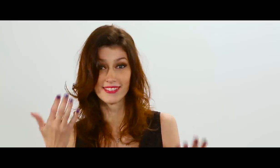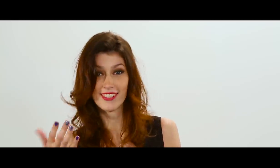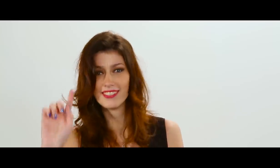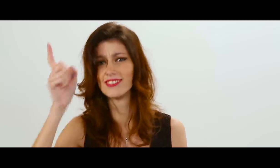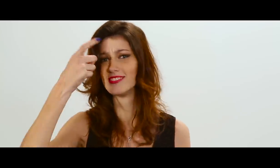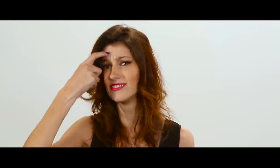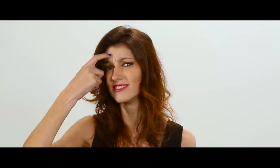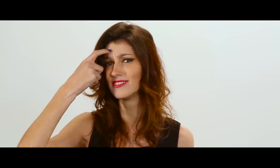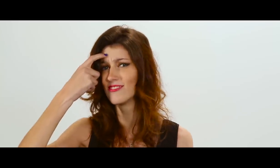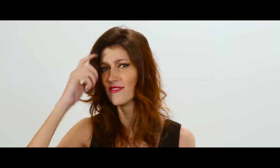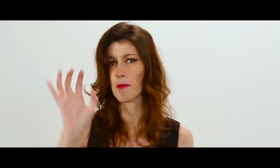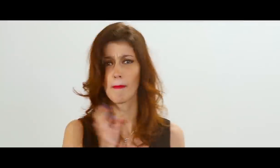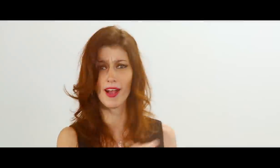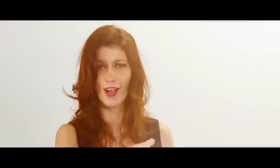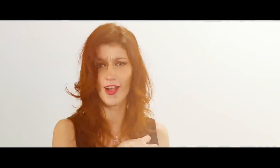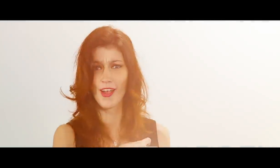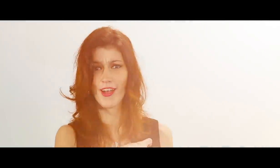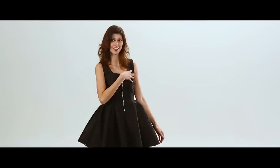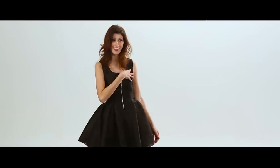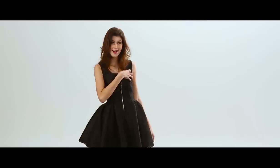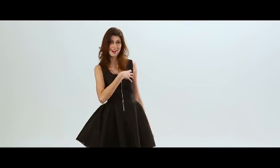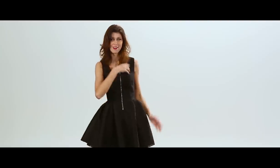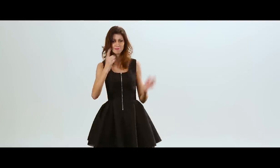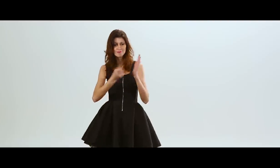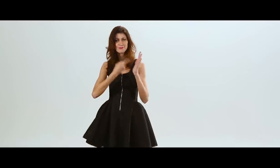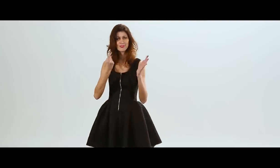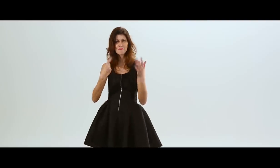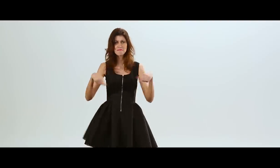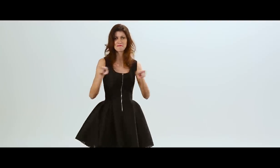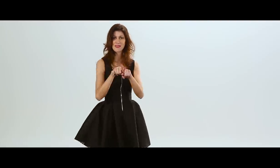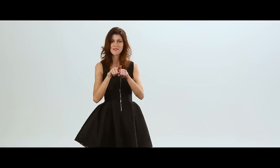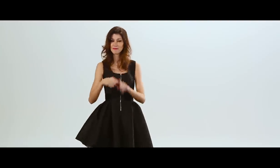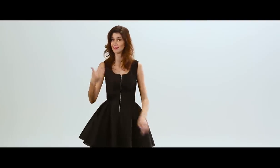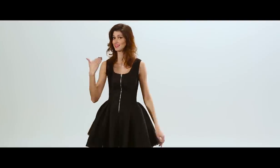pour commencer apprend par coeur le même refrain que tout à l'heure